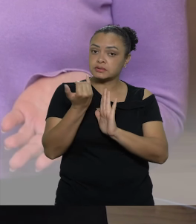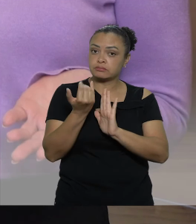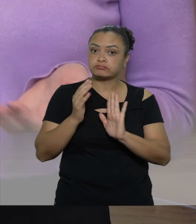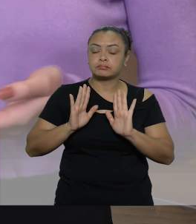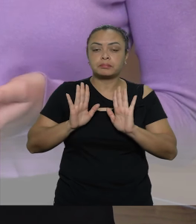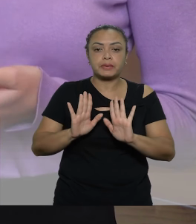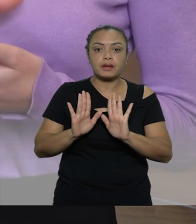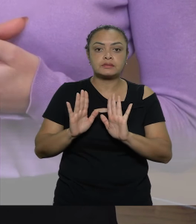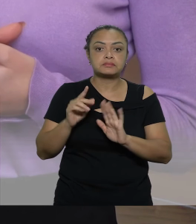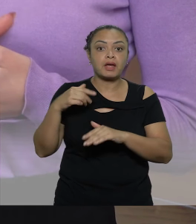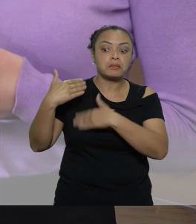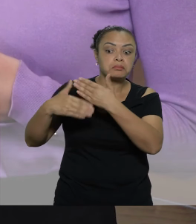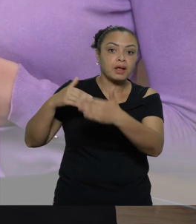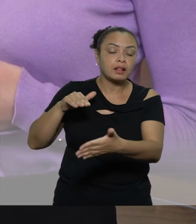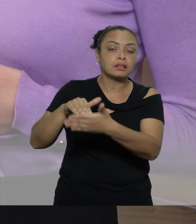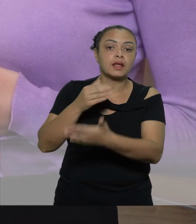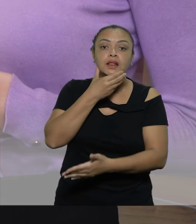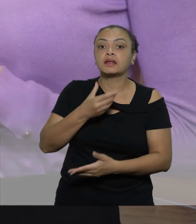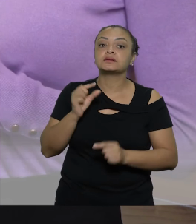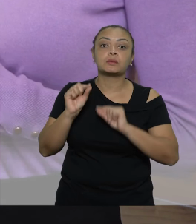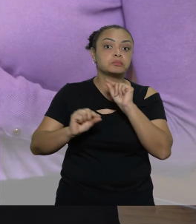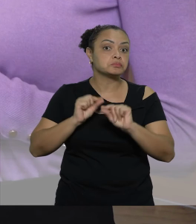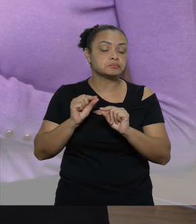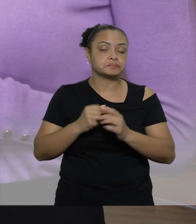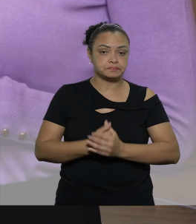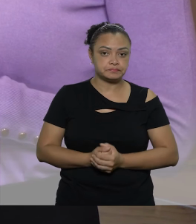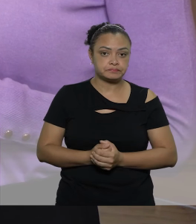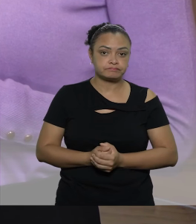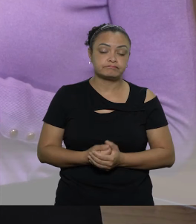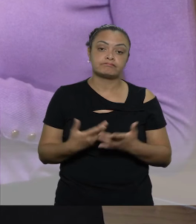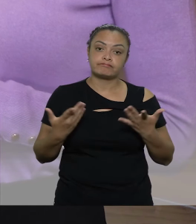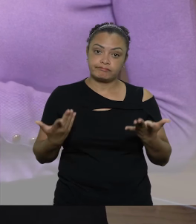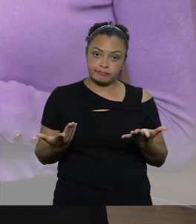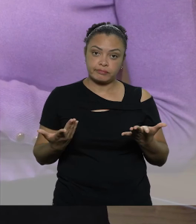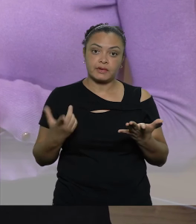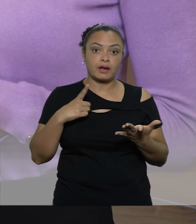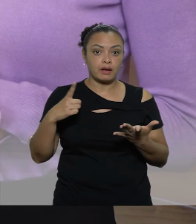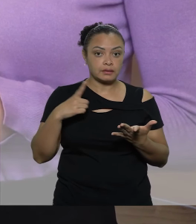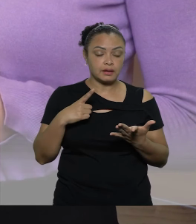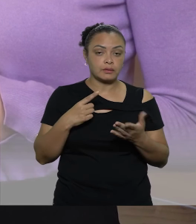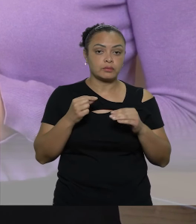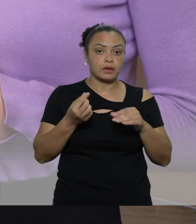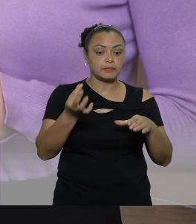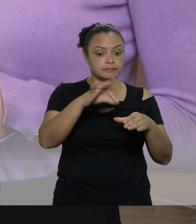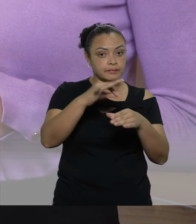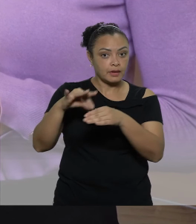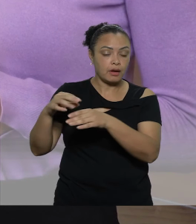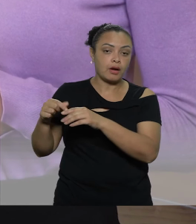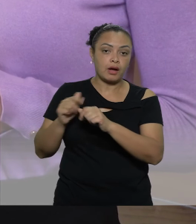O que podemos esperar até o fim do ano? Sim, Mari! A excepcional safra de grãos refletiu